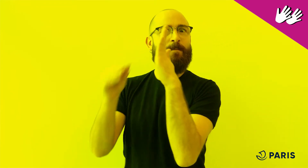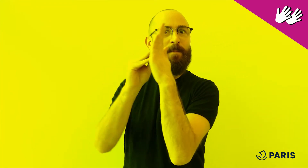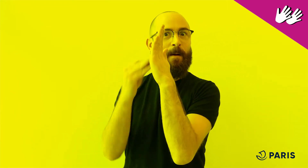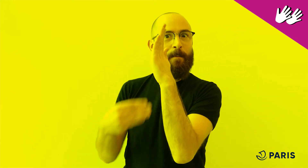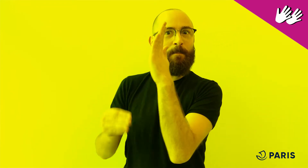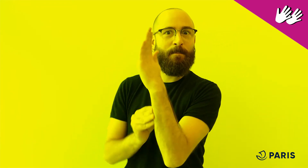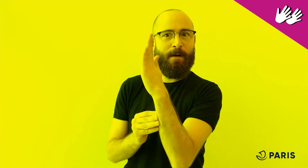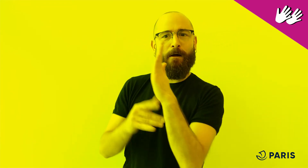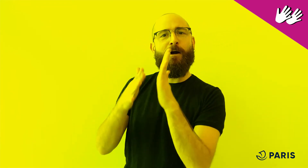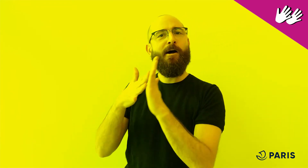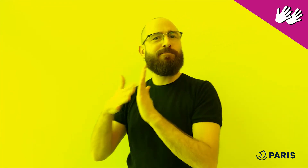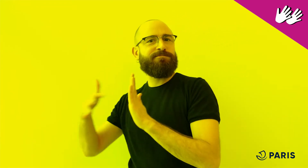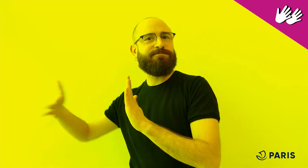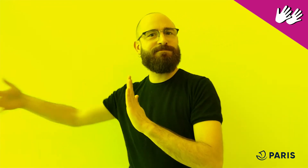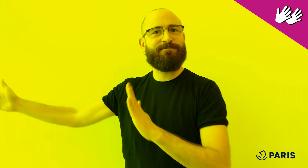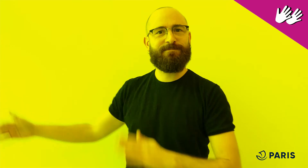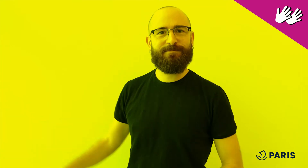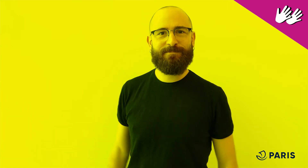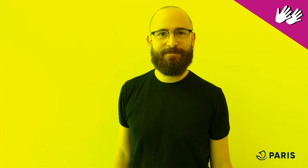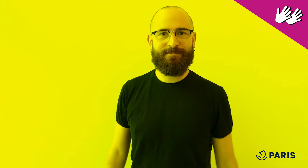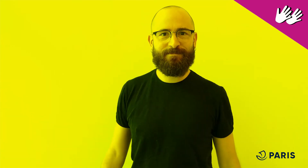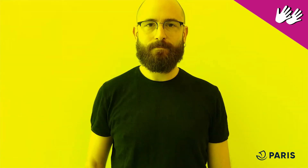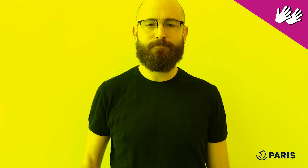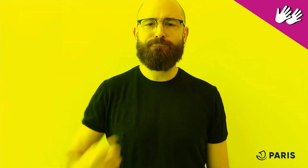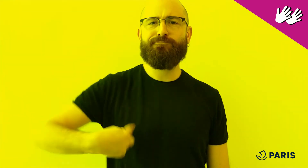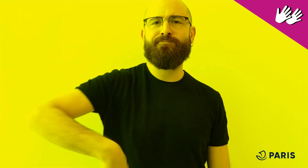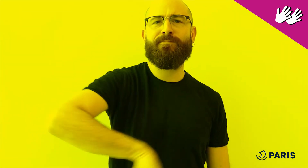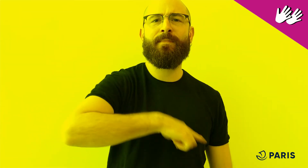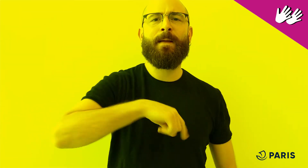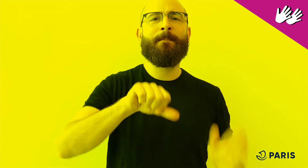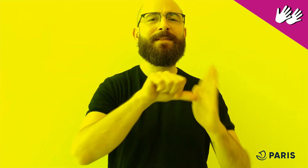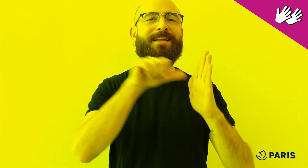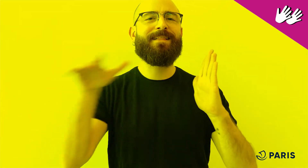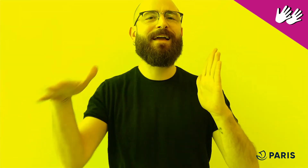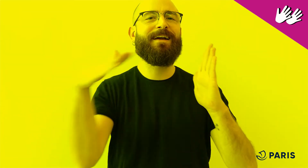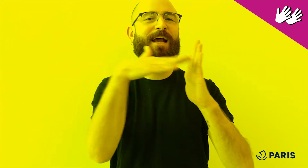Animés par des bibliothécaires Sourds de la médiathèque de la Canopée,